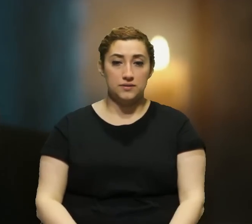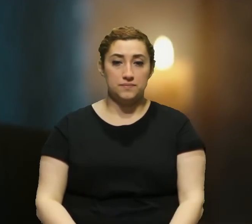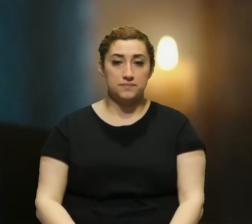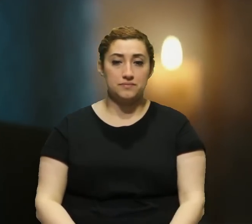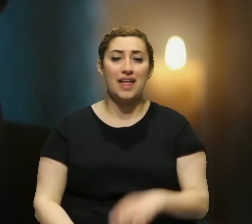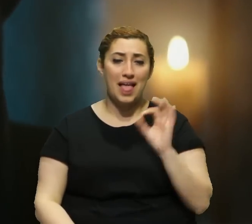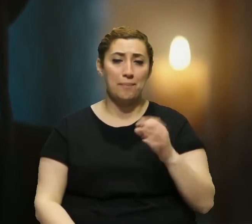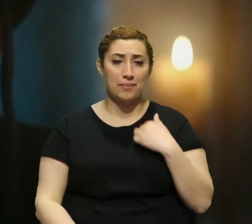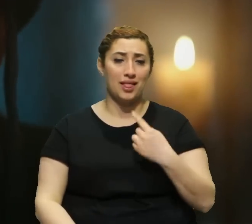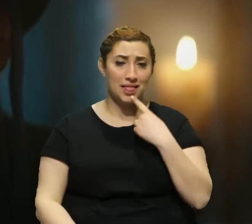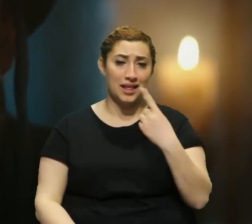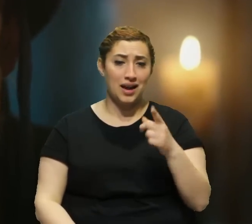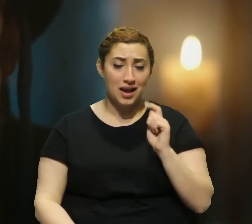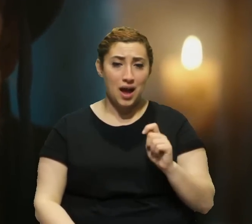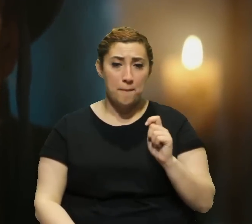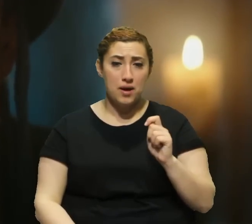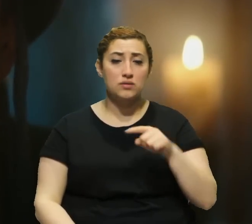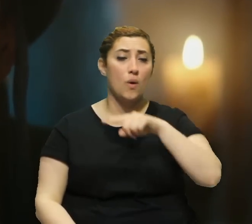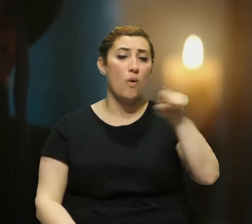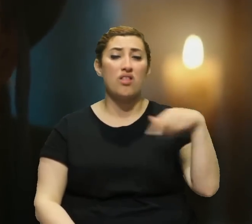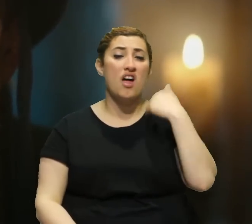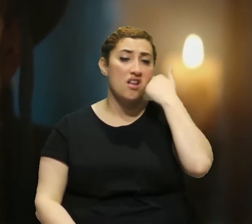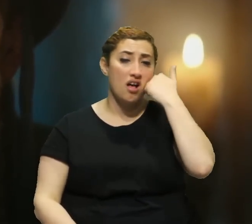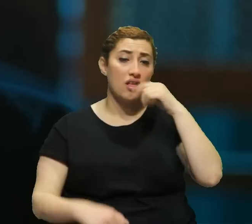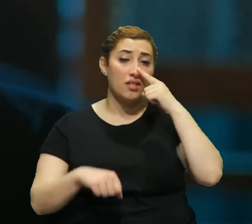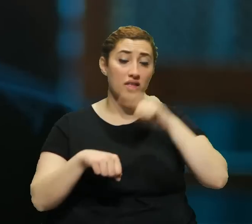Hep deriz ya onlar yalana inandırır...